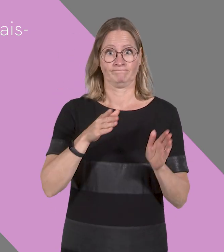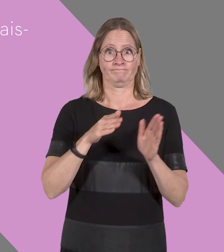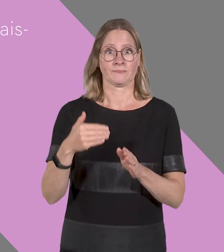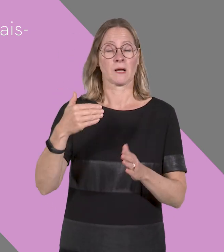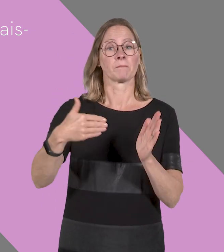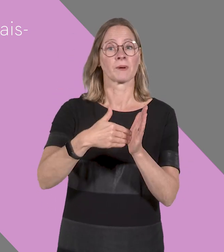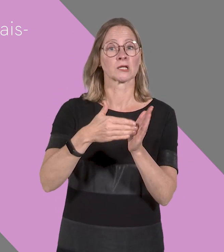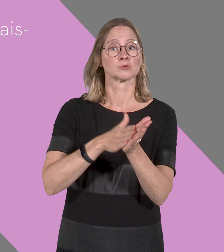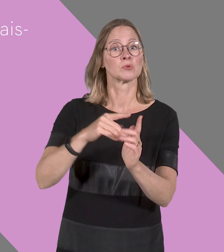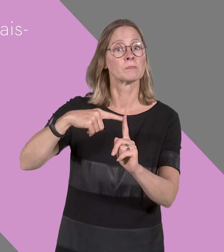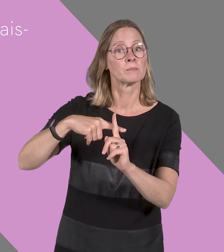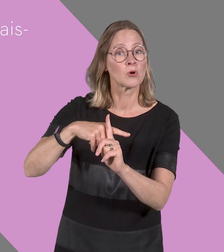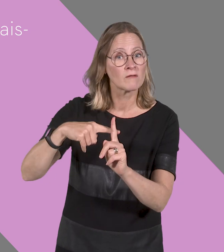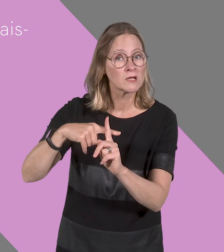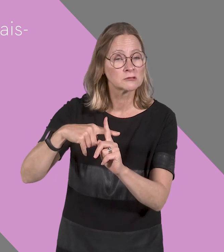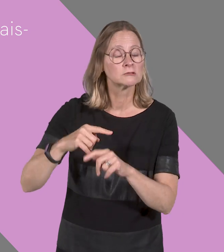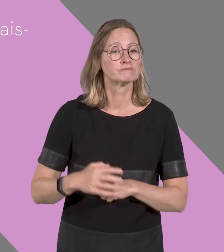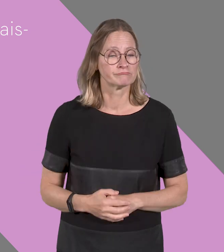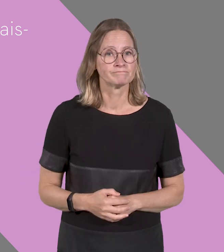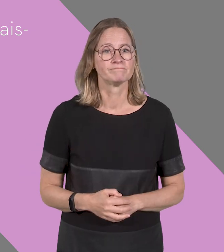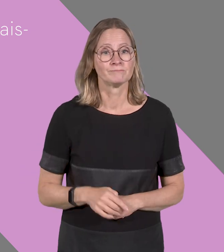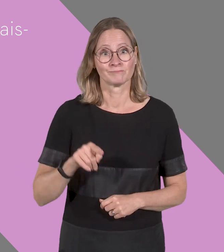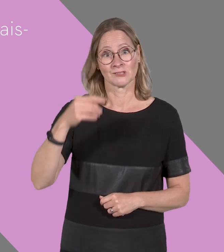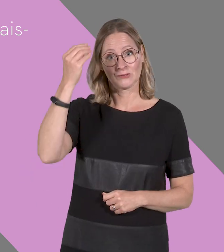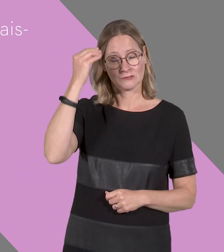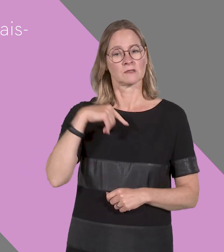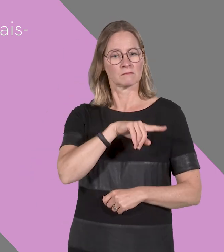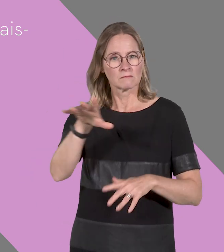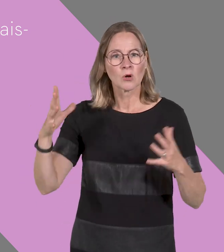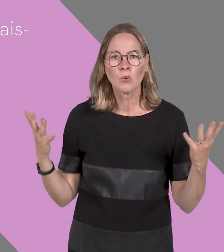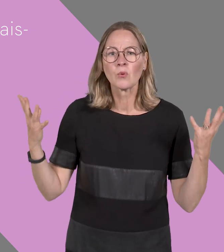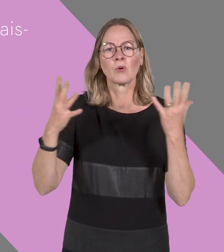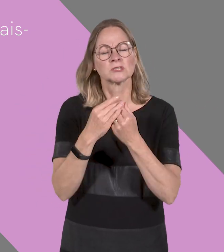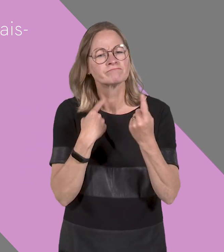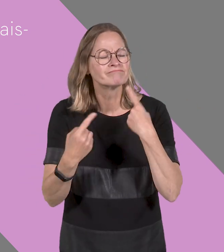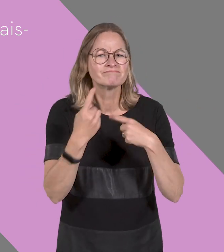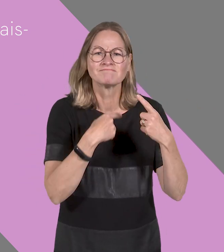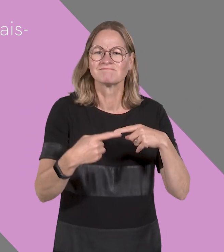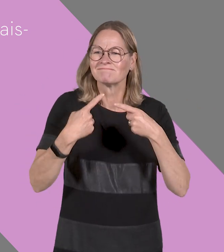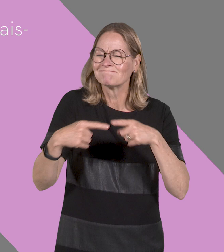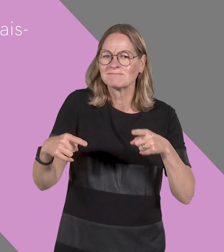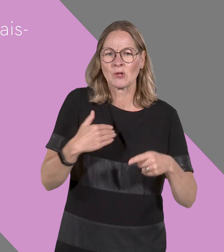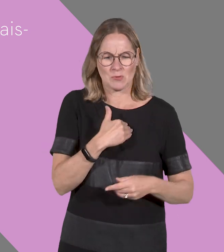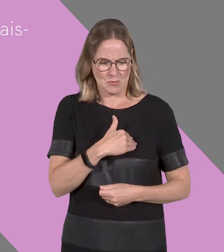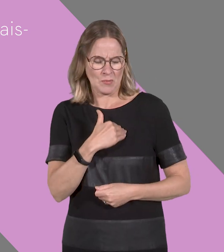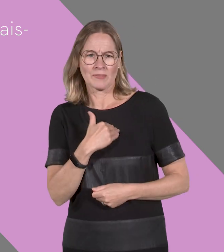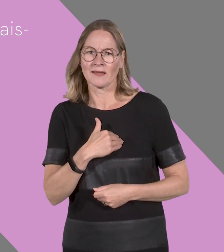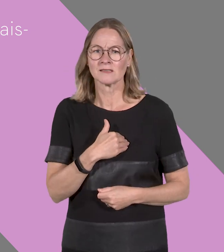joka järjestetään marraskuun puolivälissä. Kurssilla keskustellaan yhdessä erilaisista tunteista, -